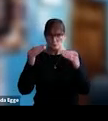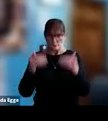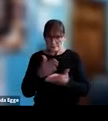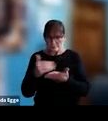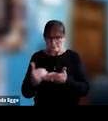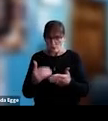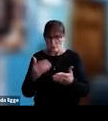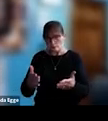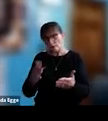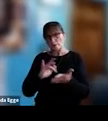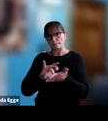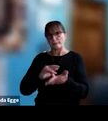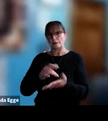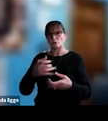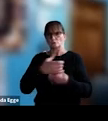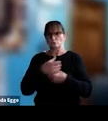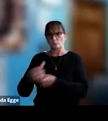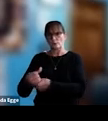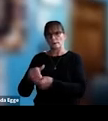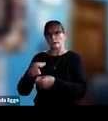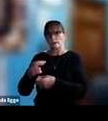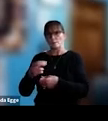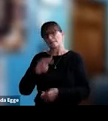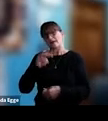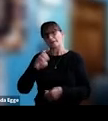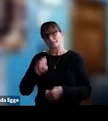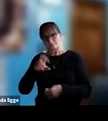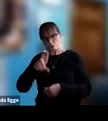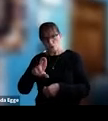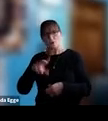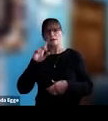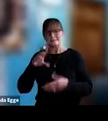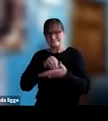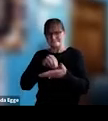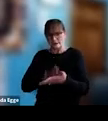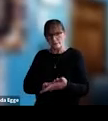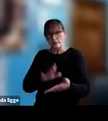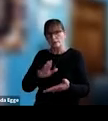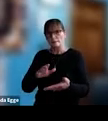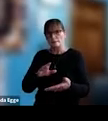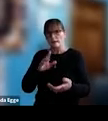del informe del resumen médico debe centrarse en documentar que el consumo de sustancias